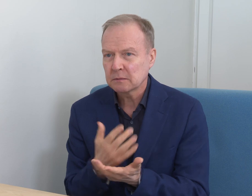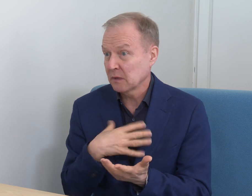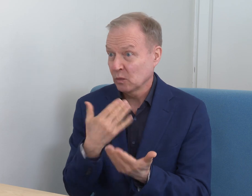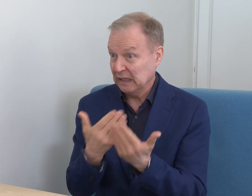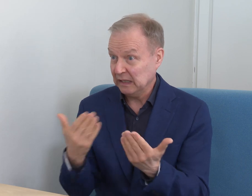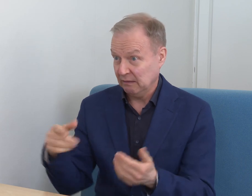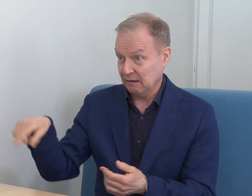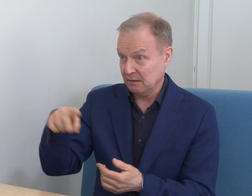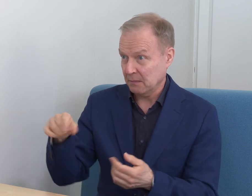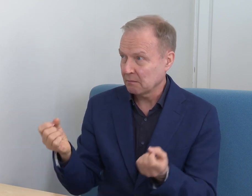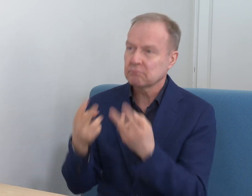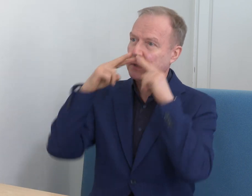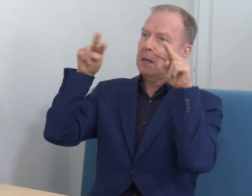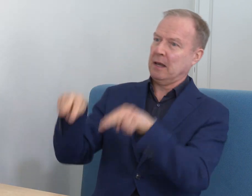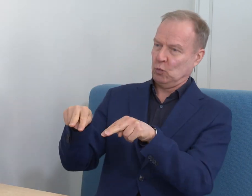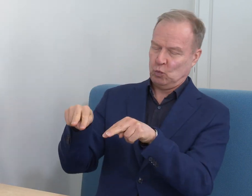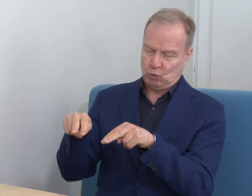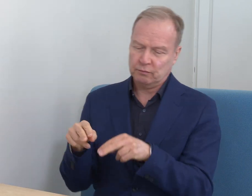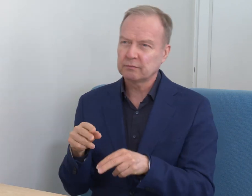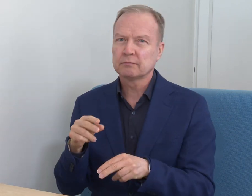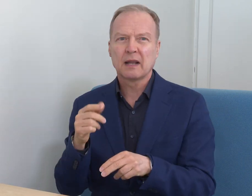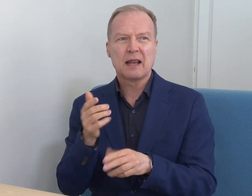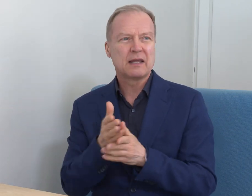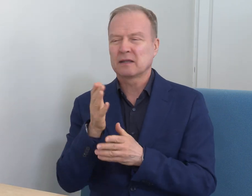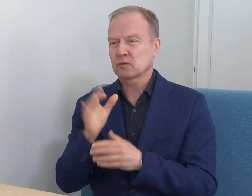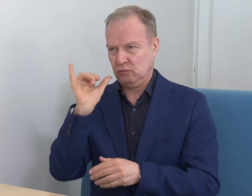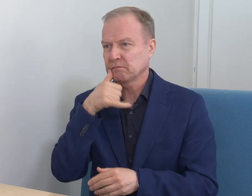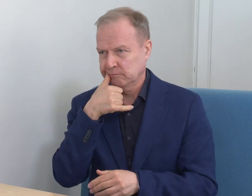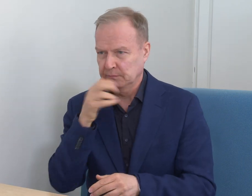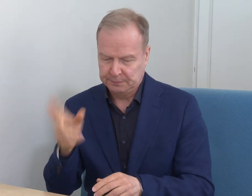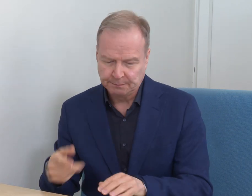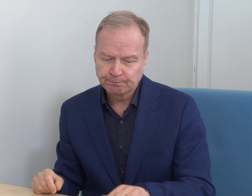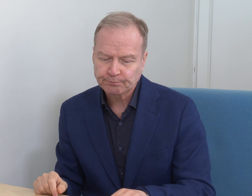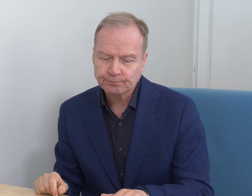Haluan kiittää, että he ovat tuoneet näkyville asian, mikä ei ole hyvin.